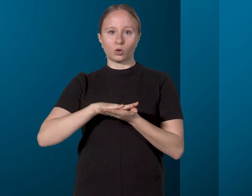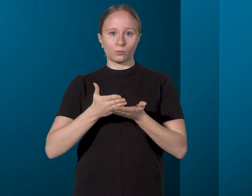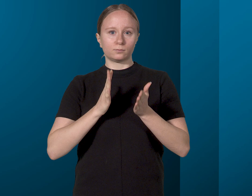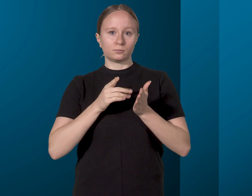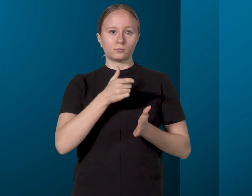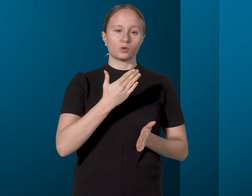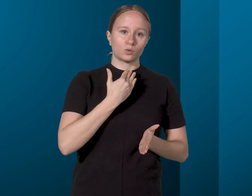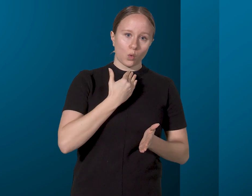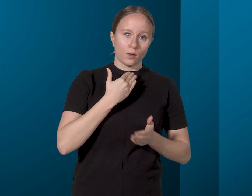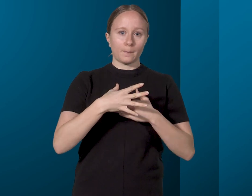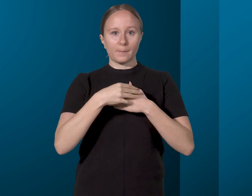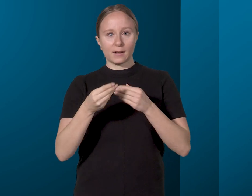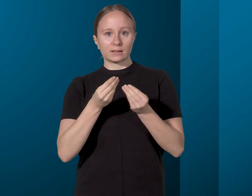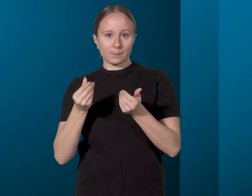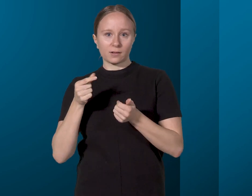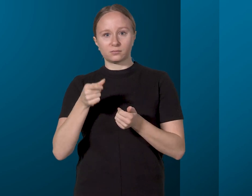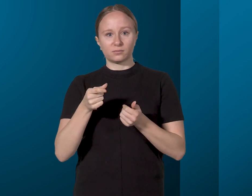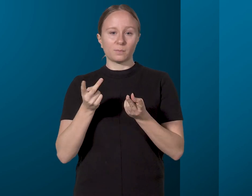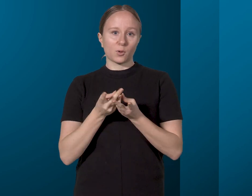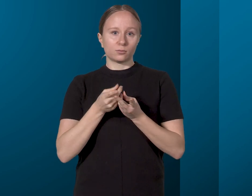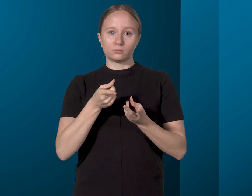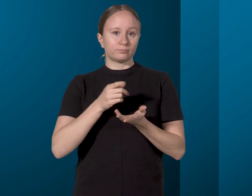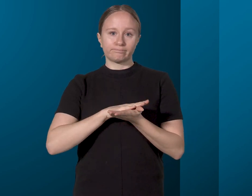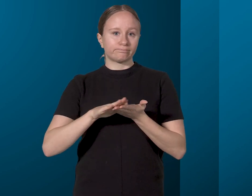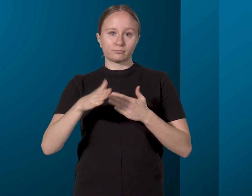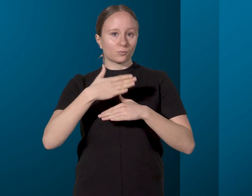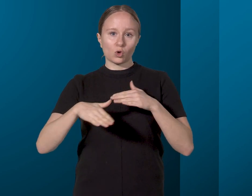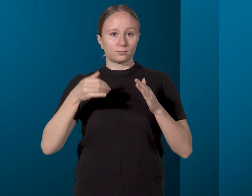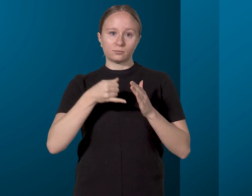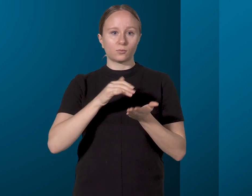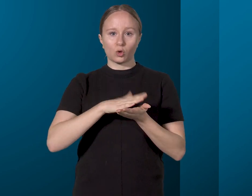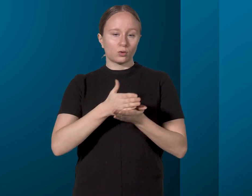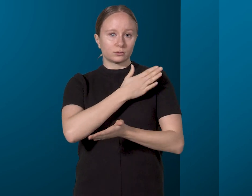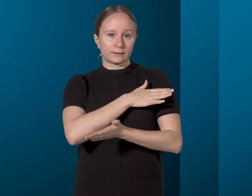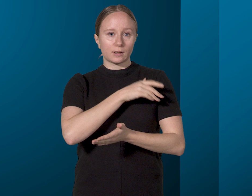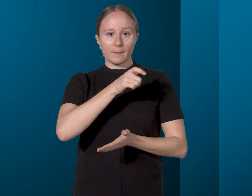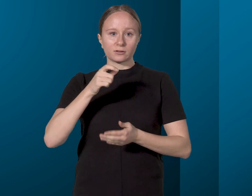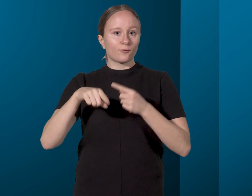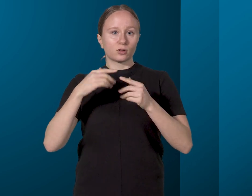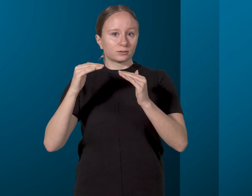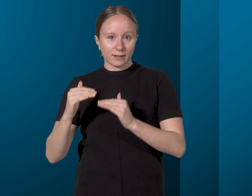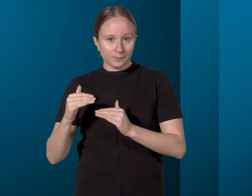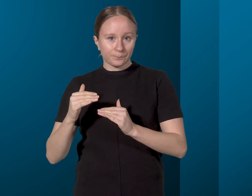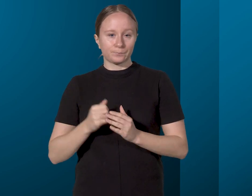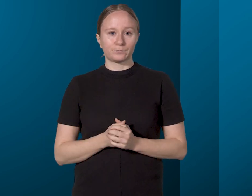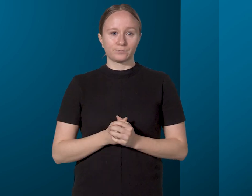tolkningen av ljud- och bildinspelningar utanför tolktjänsten - för personer med funktionsnedsättning.